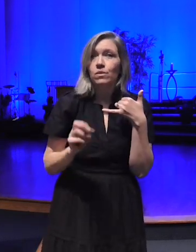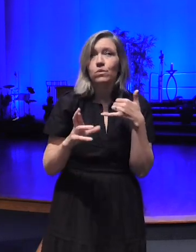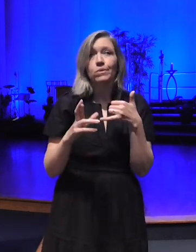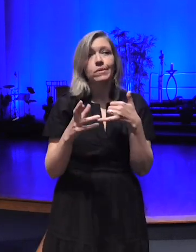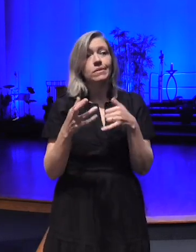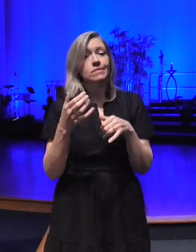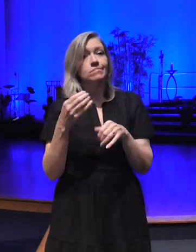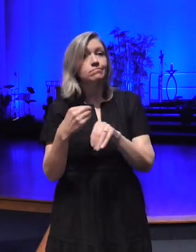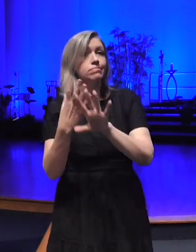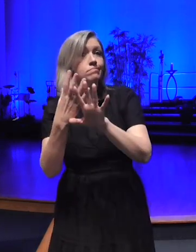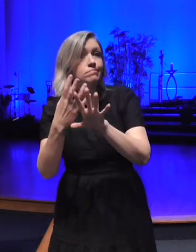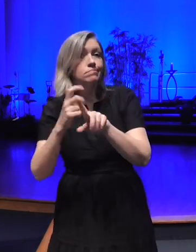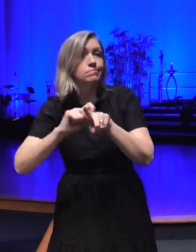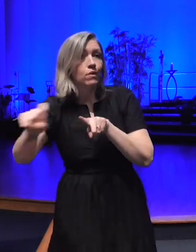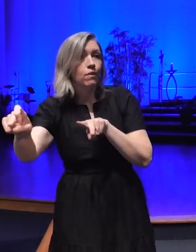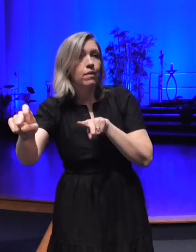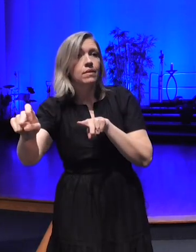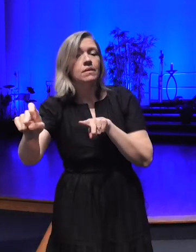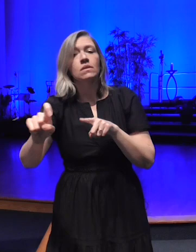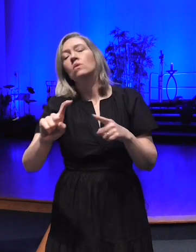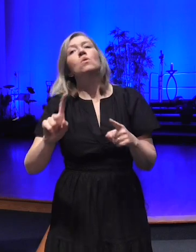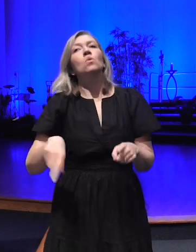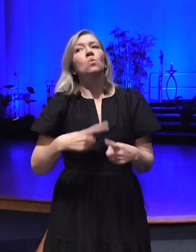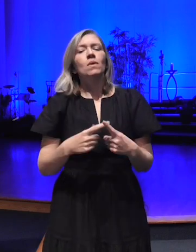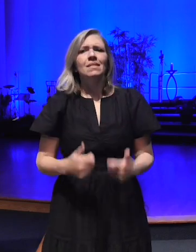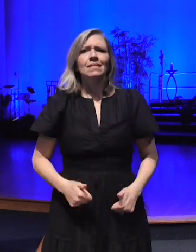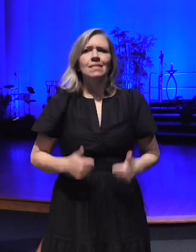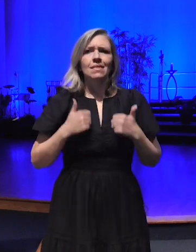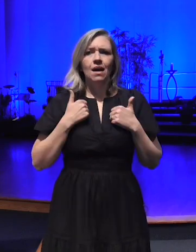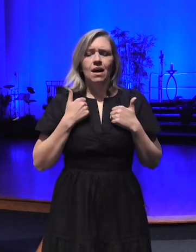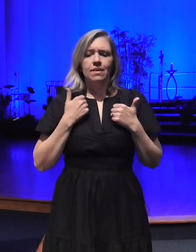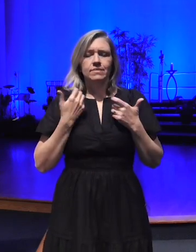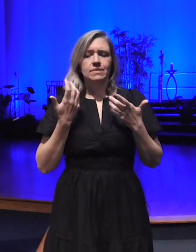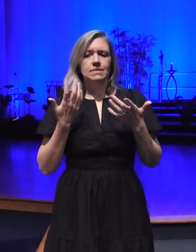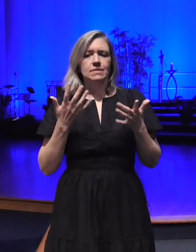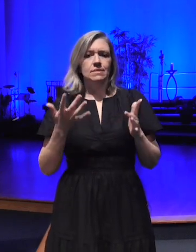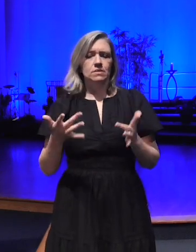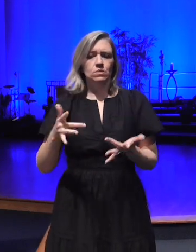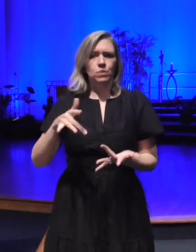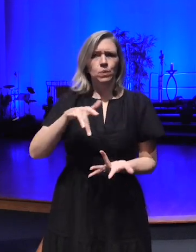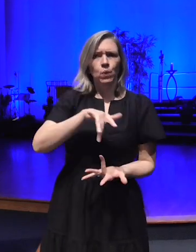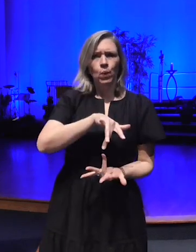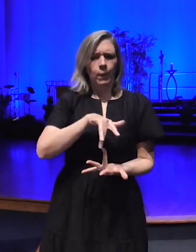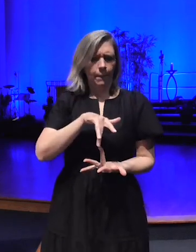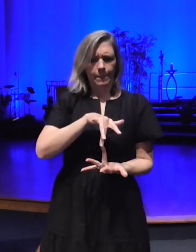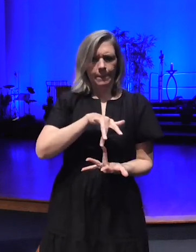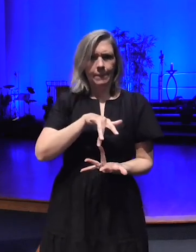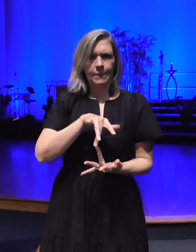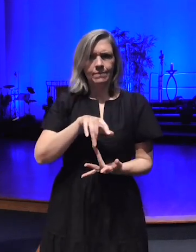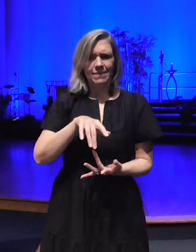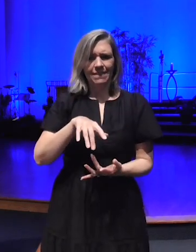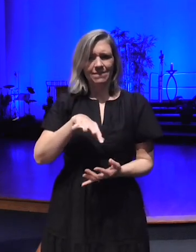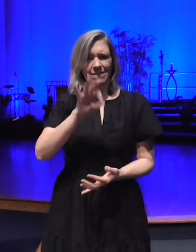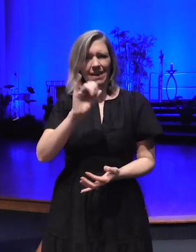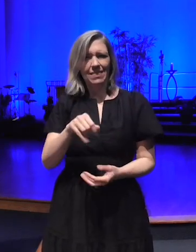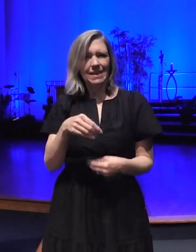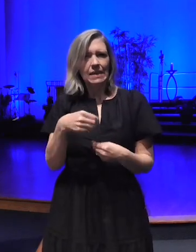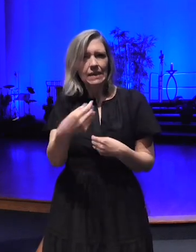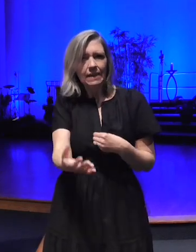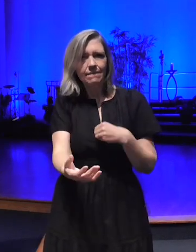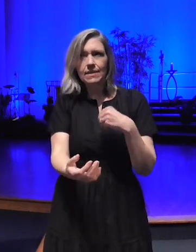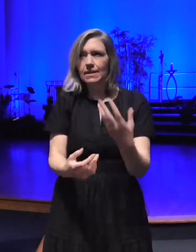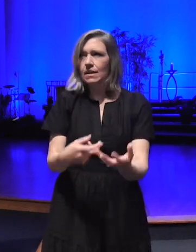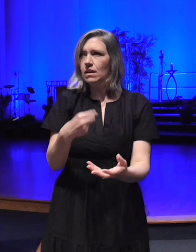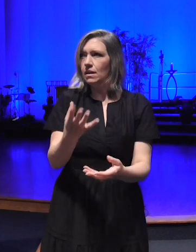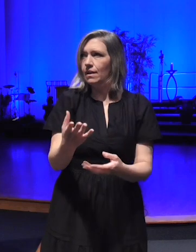pero cuando nuestras vidas se reorientan hacia el flujo de dar, ¿cómo puedo entregarme? Lo que te das cuenta es que